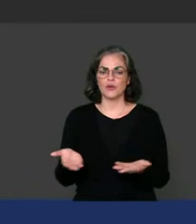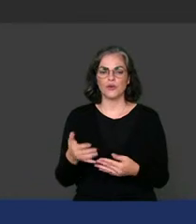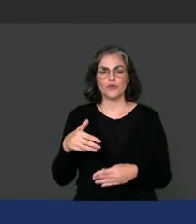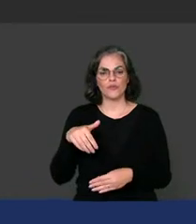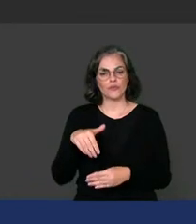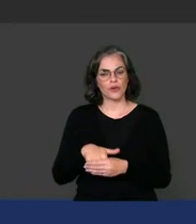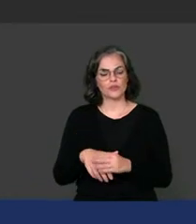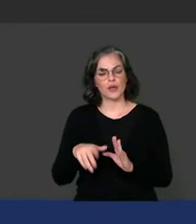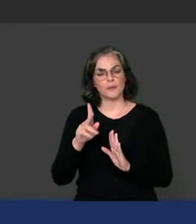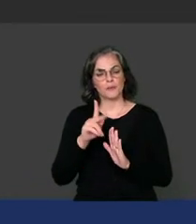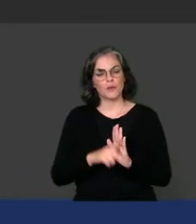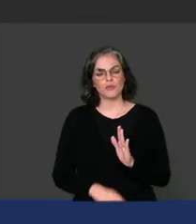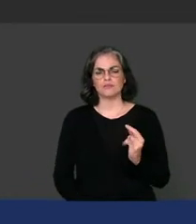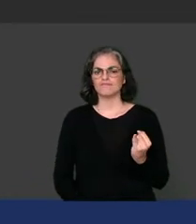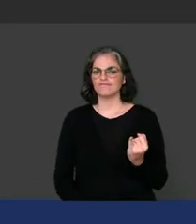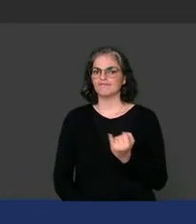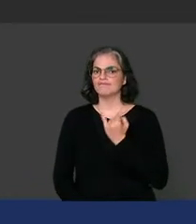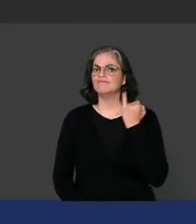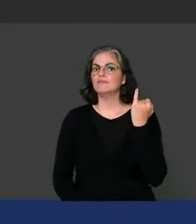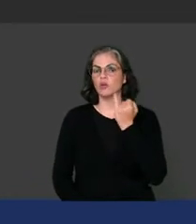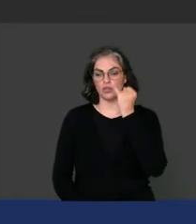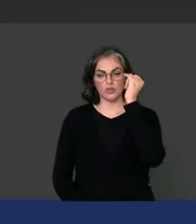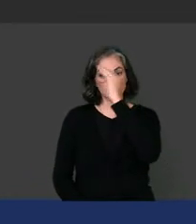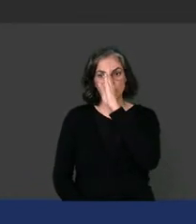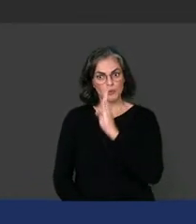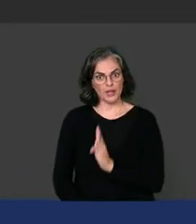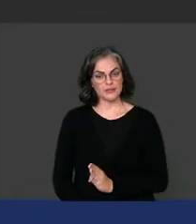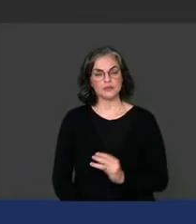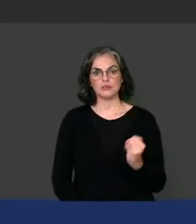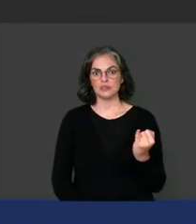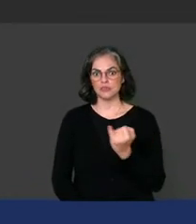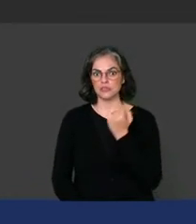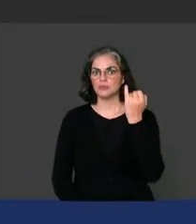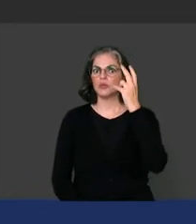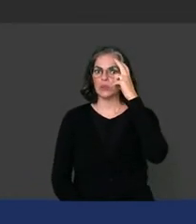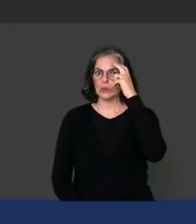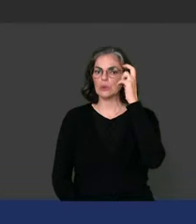LIRA, POR PAUTAR ESSE PROJETO DE UMA IMPORTÂNCIA MUITO GRANDE PARA O BRASIL E PARA A CULTURA BRASILEIRA. MUITO